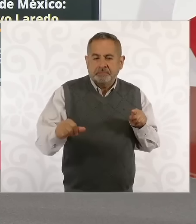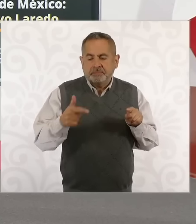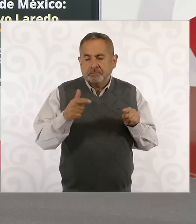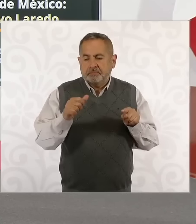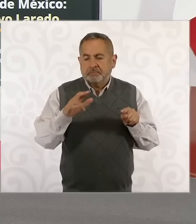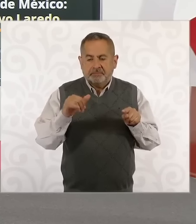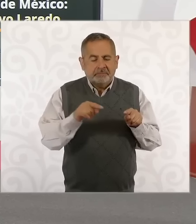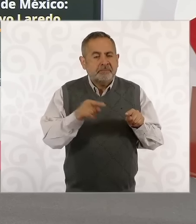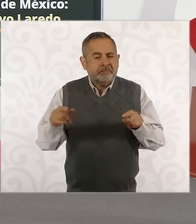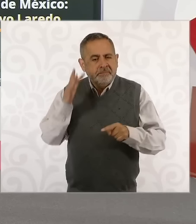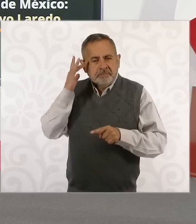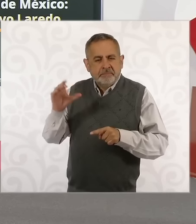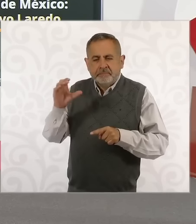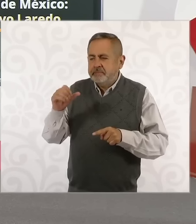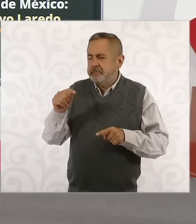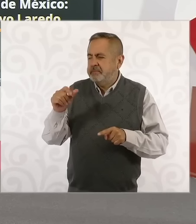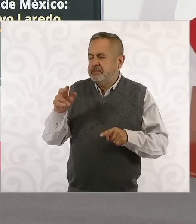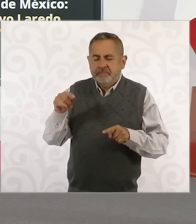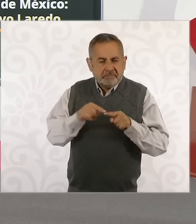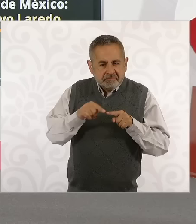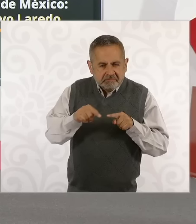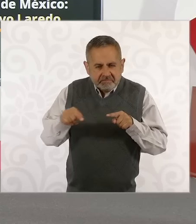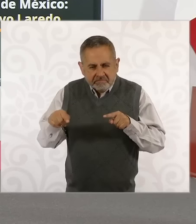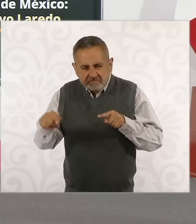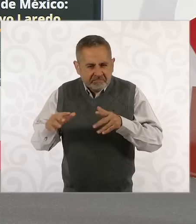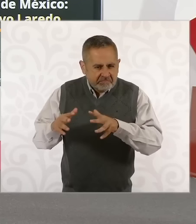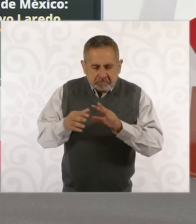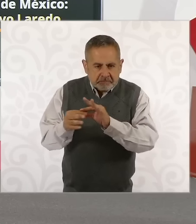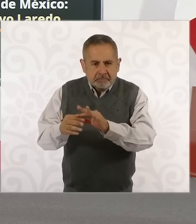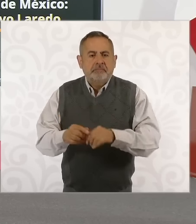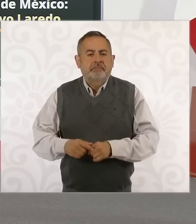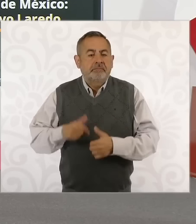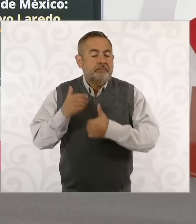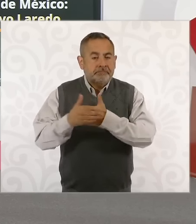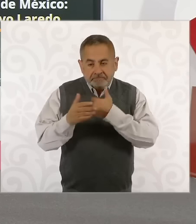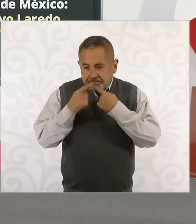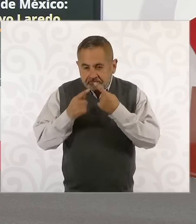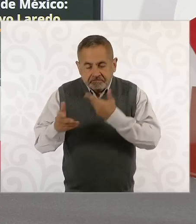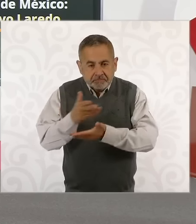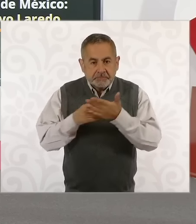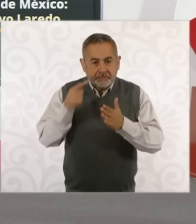en eh Monterrey. Y vamos a sacar la licitación en las fechas que sacamos que que muestro aquí 27 de